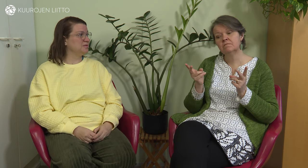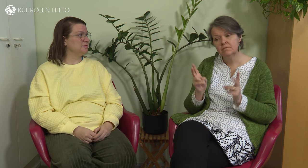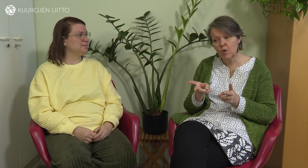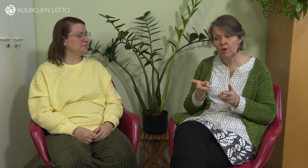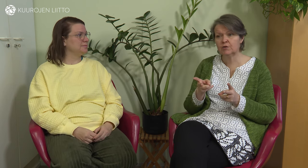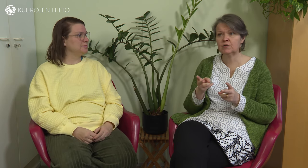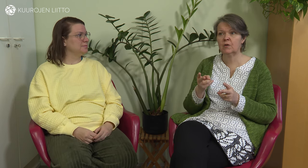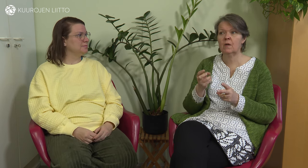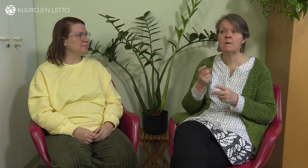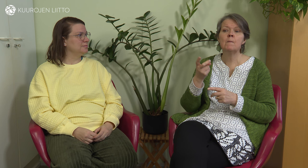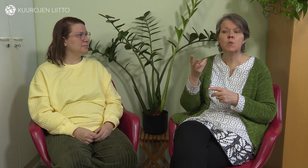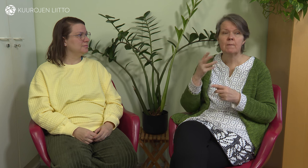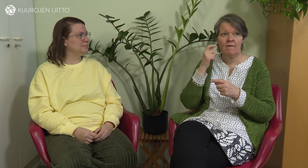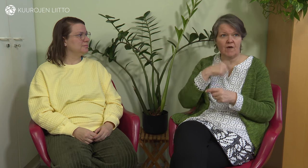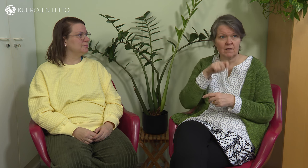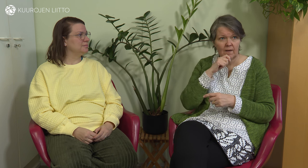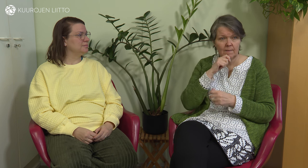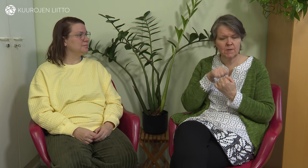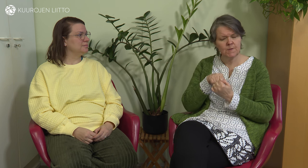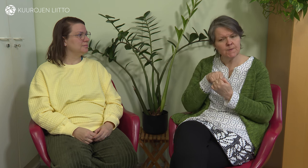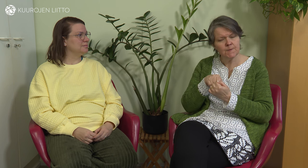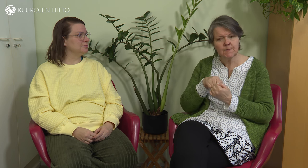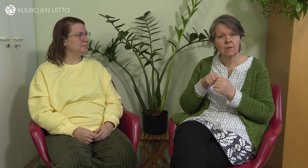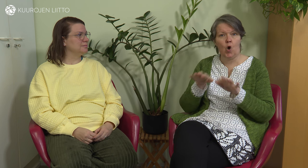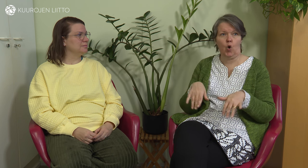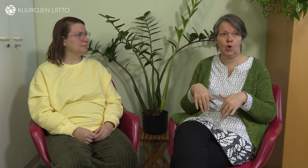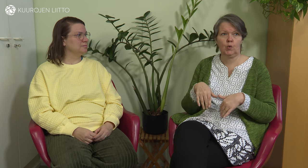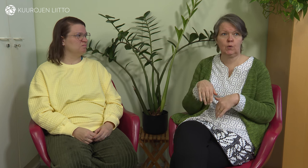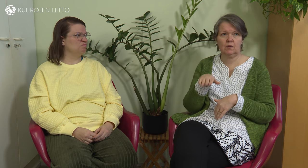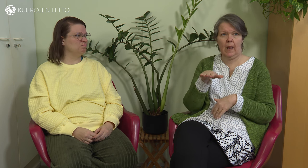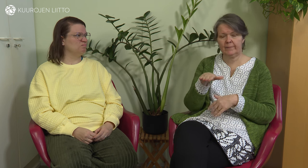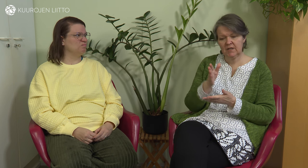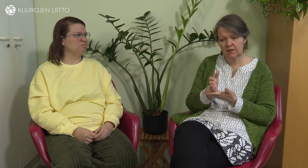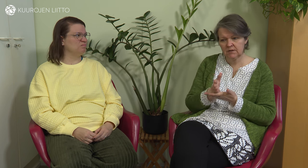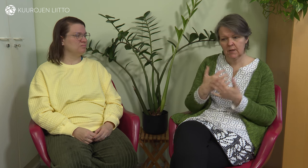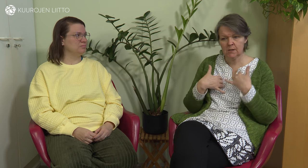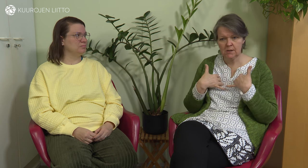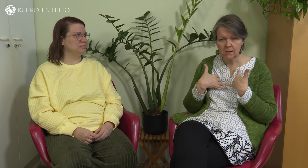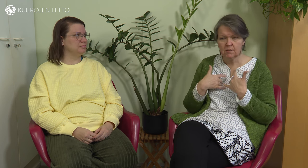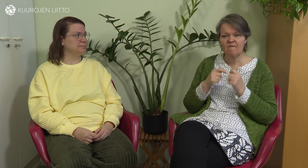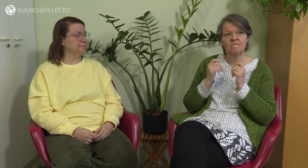Muutamat vanhemmat ovat myös taistelleet lapsensa asioiden puolesta.